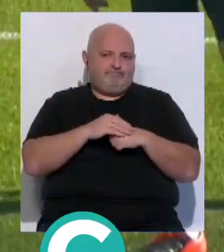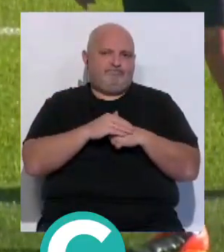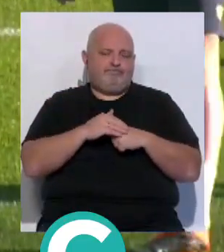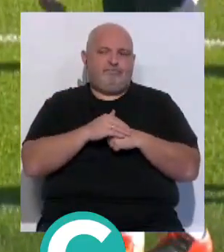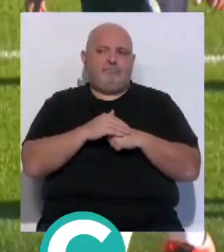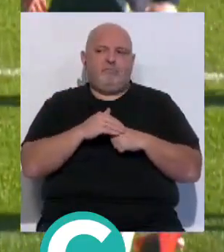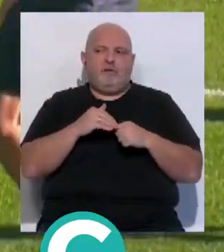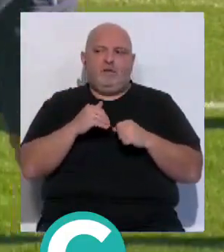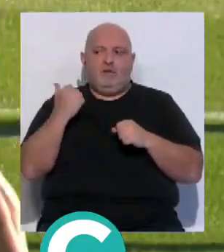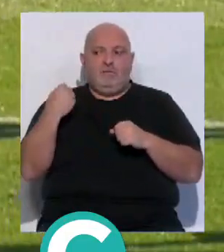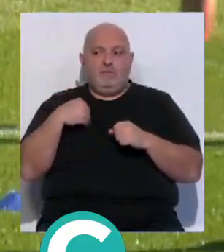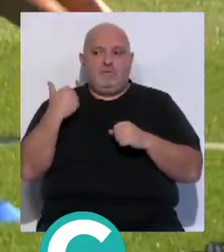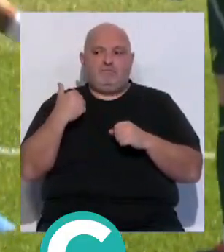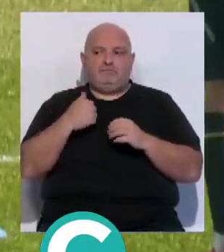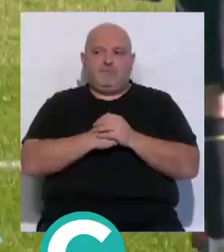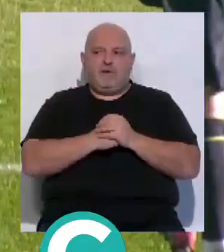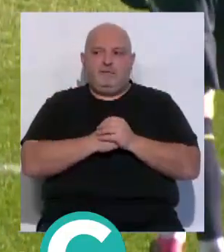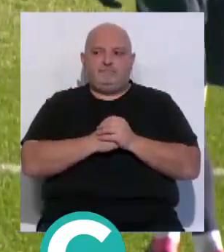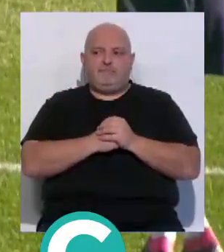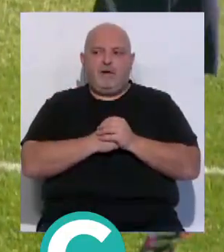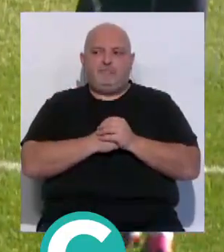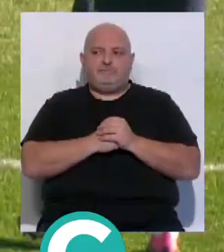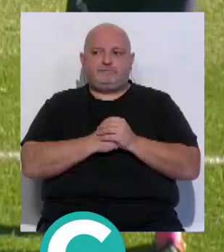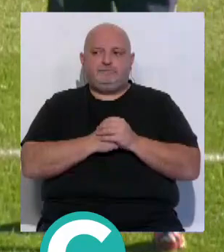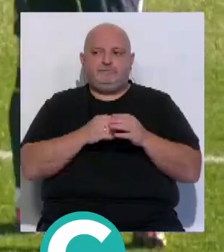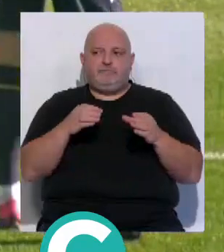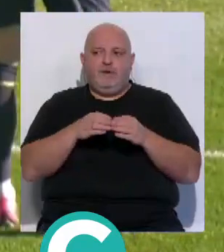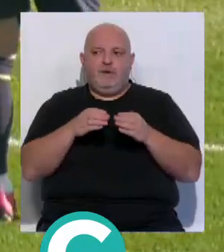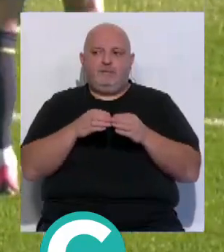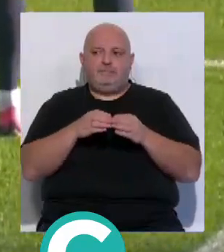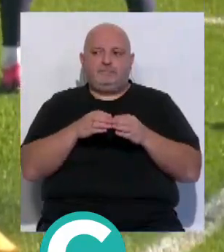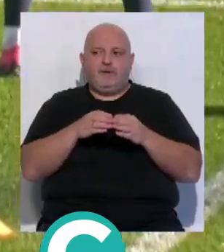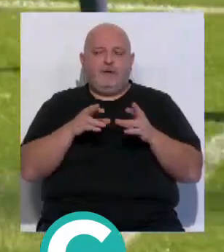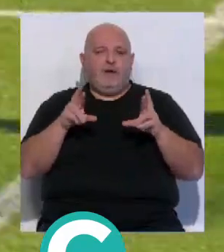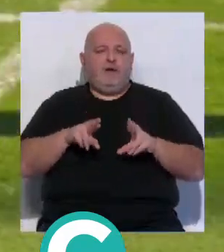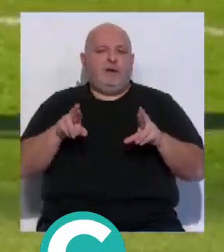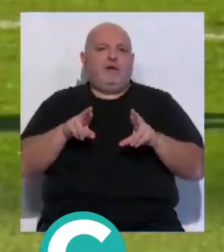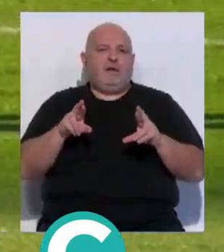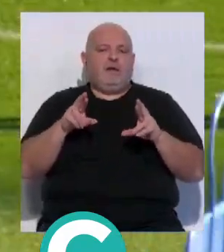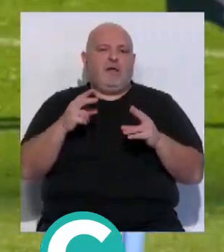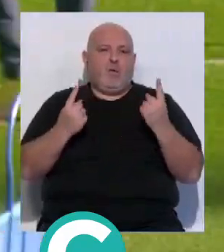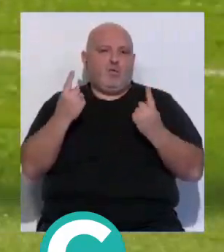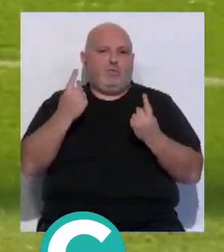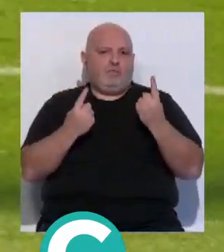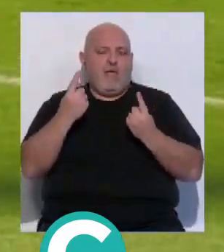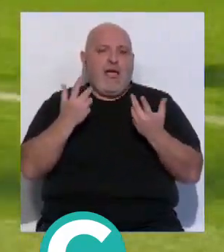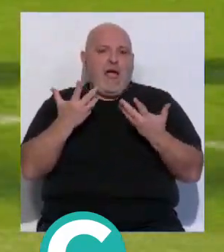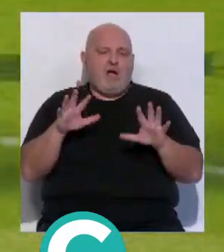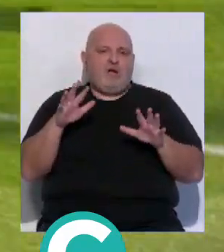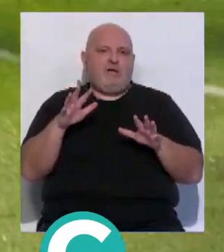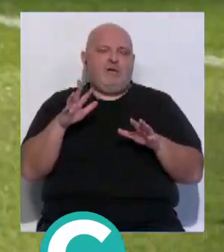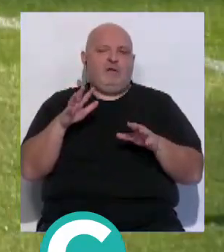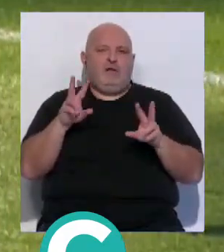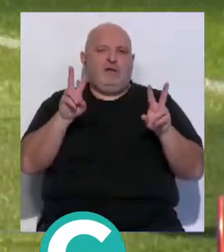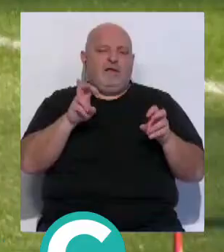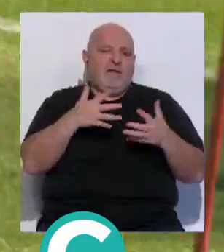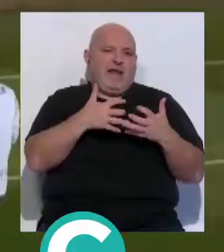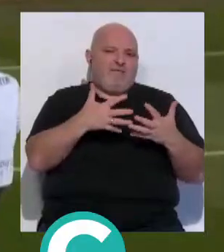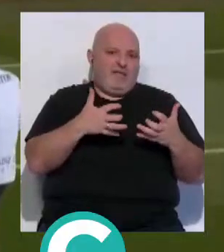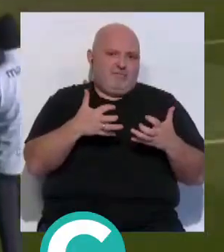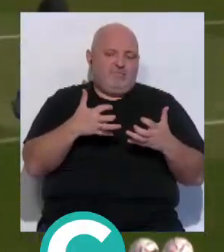viendo ahí que la plantilla está recuperando efectivos salvo esos casos graves lo de David